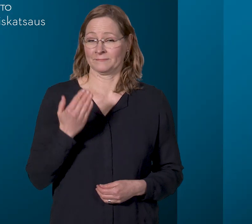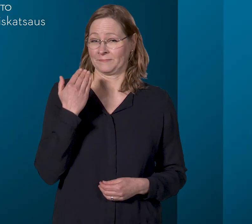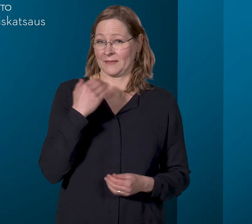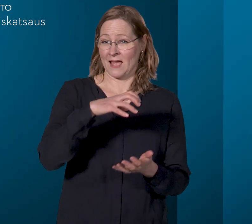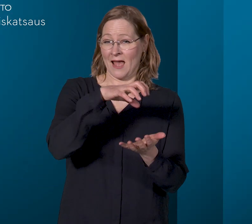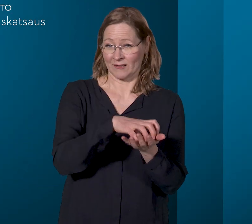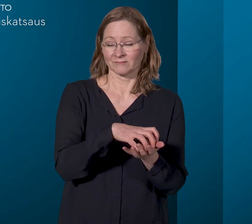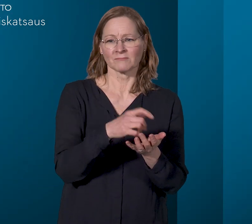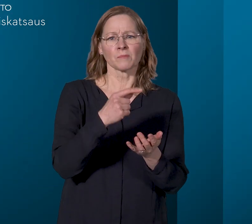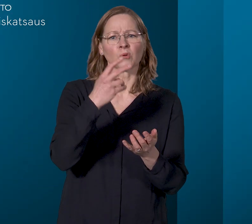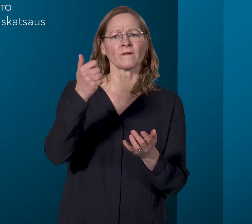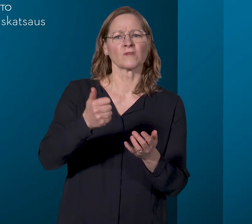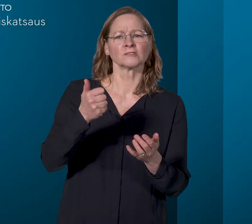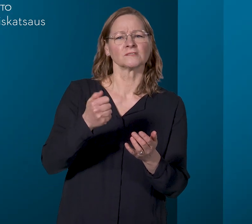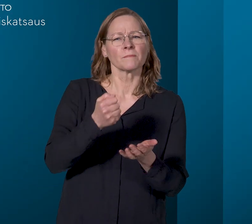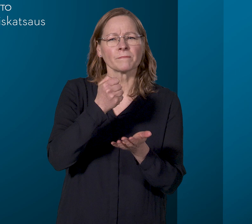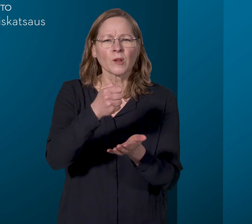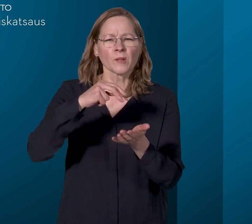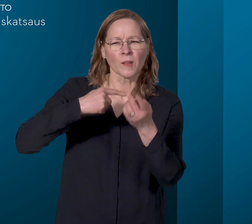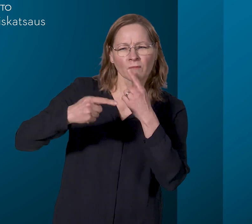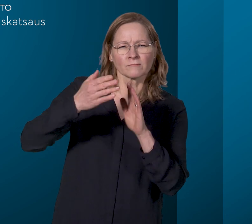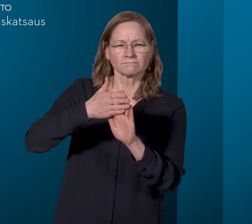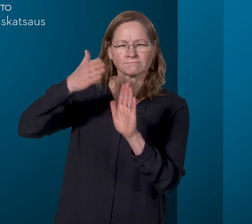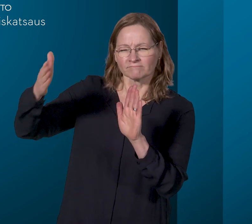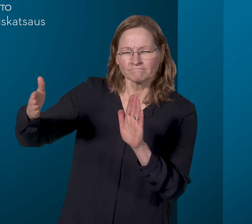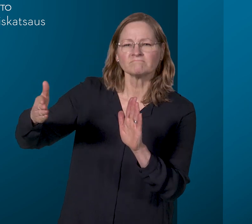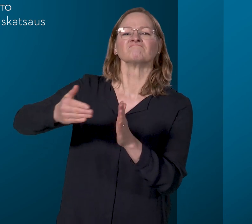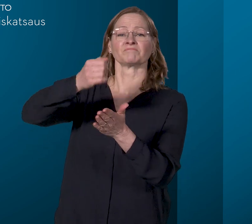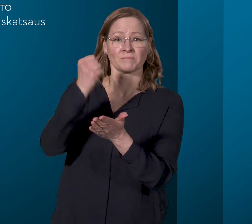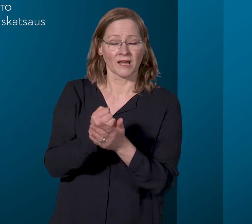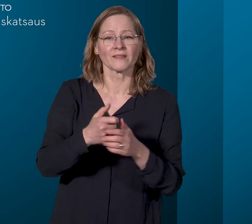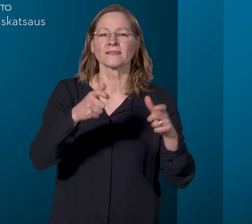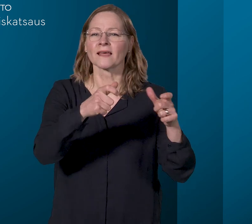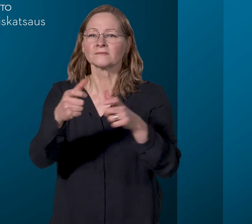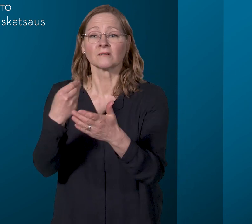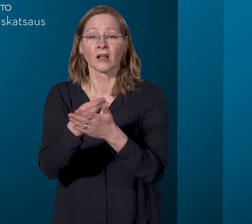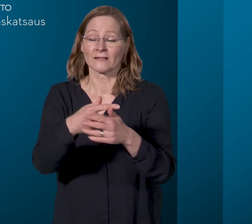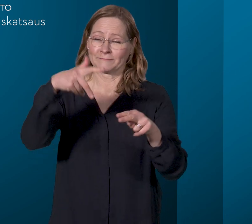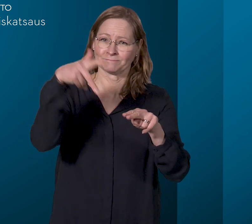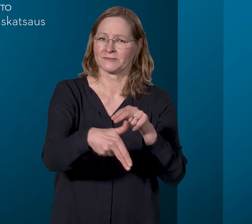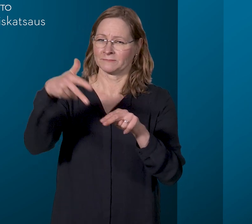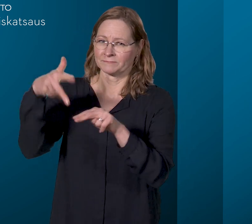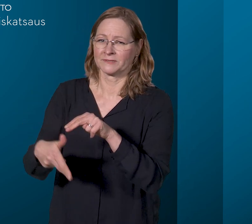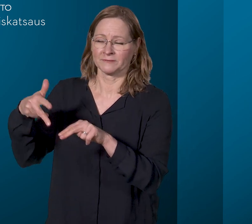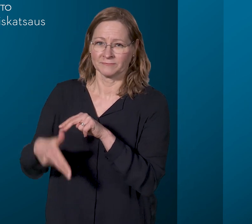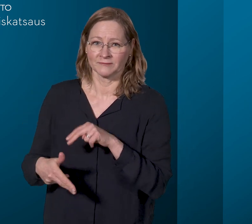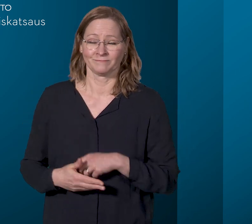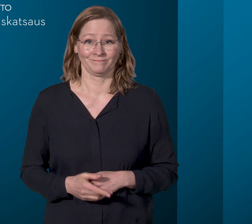Hallitus päätti äskettäisessä kehysriihessä leikkauksista - järjestöjen rahoitukseen.